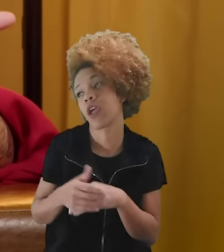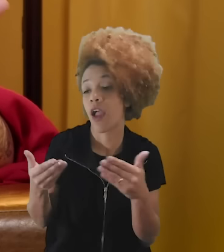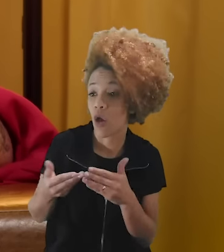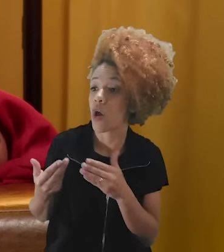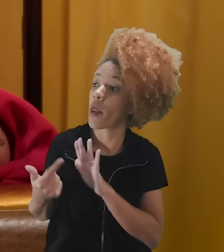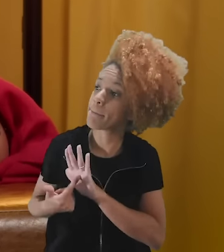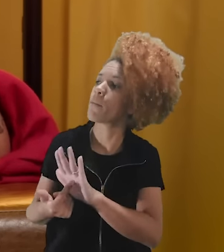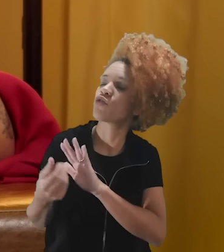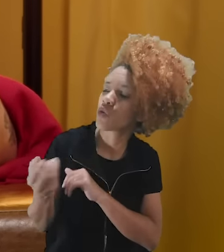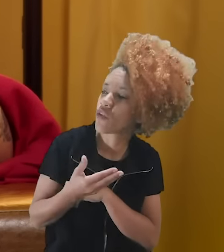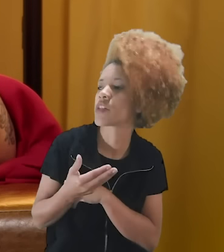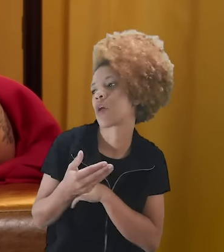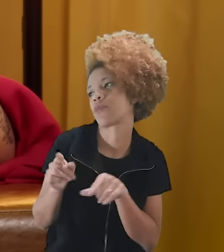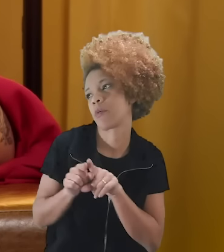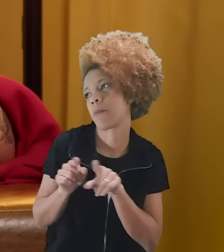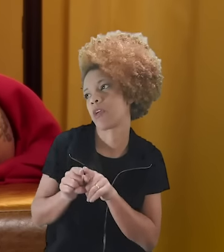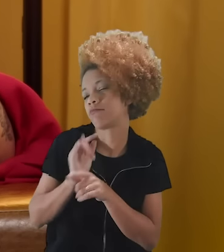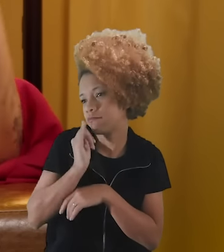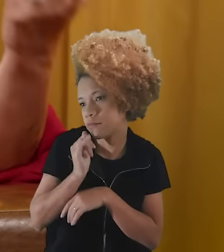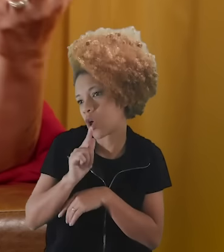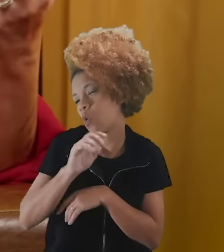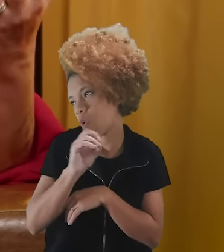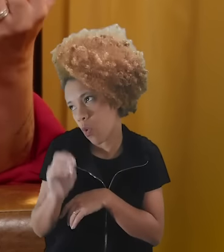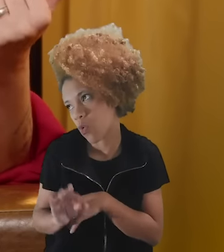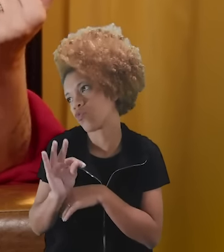agora a gente tá trazendo uma inovação nessa nessa transmissão também através do canal go eu faço